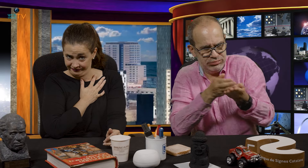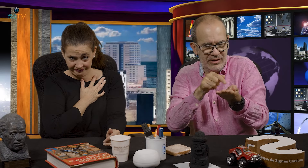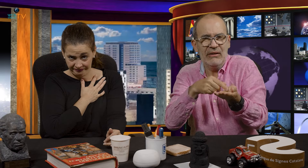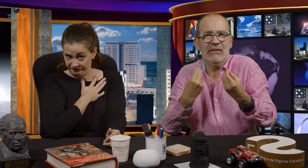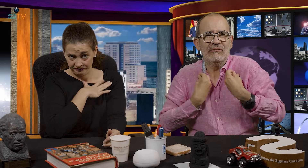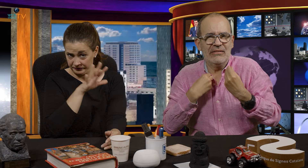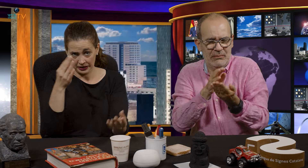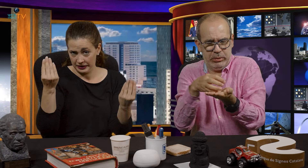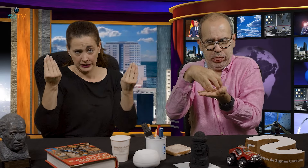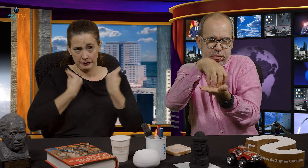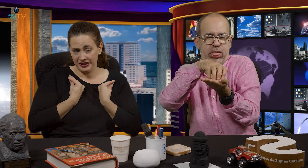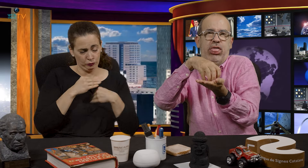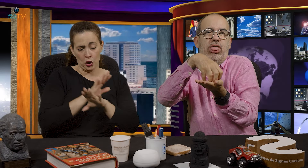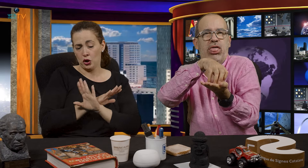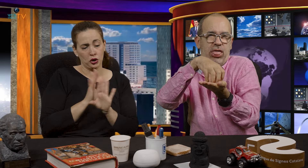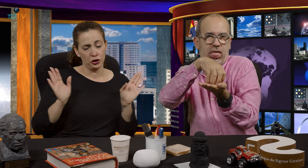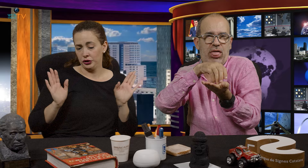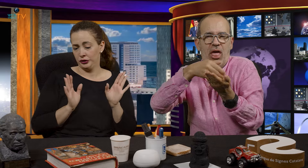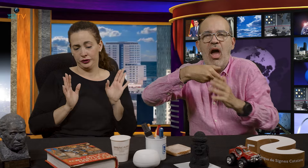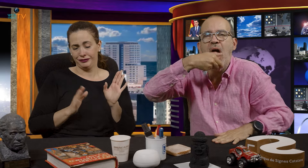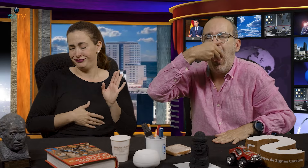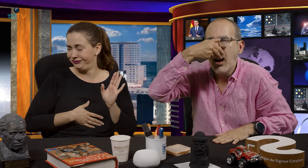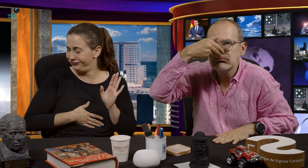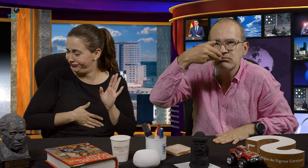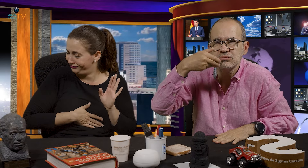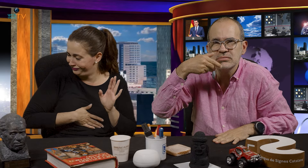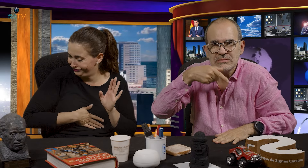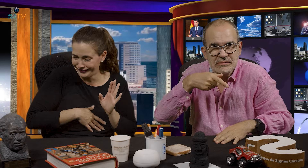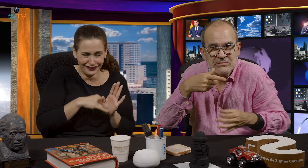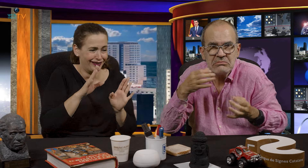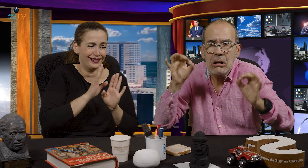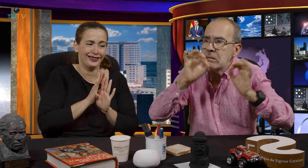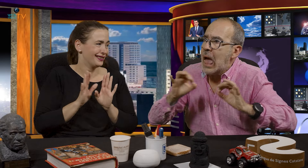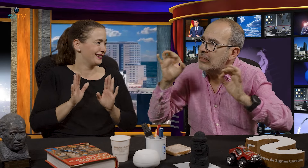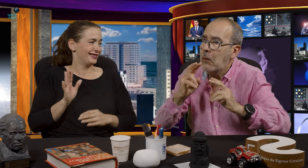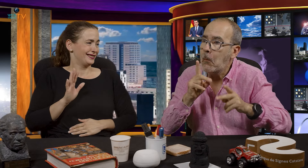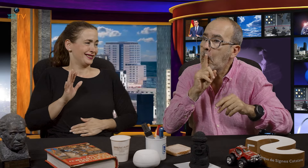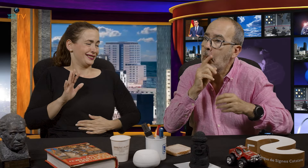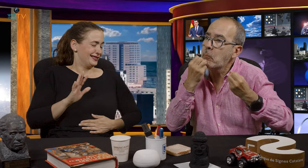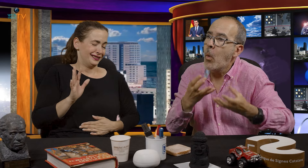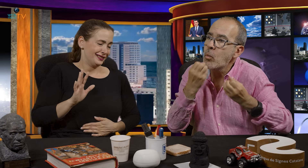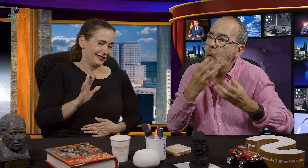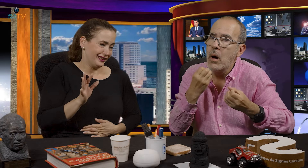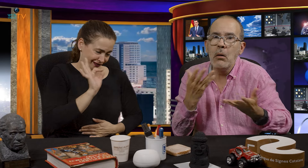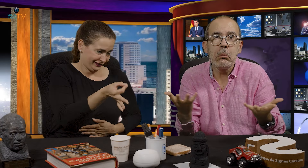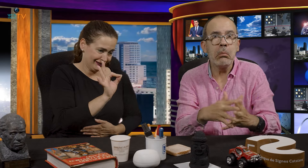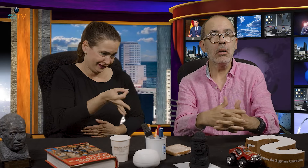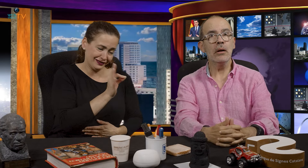Cuando se cogen del mar todavía están vivas y nos las comemos Pero no decimos nada, lo vemos bien.